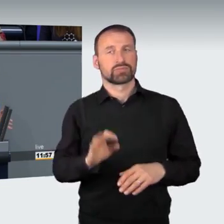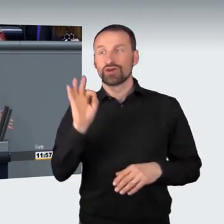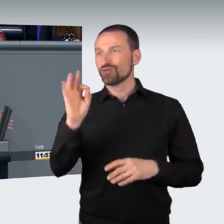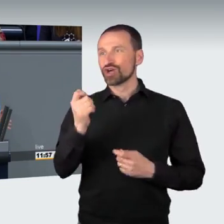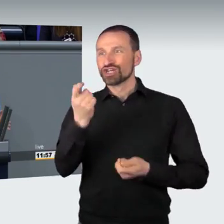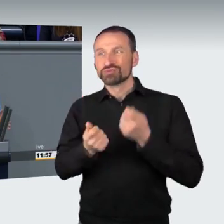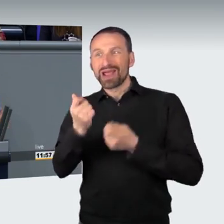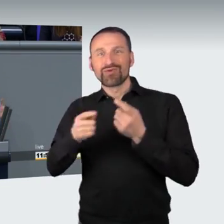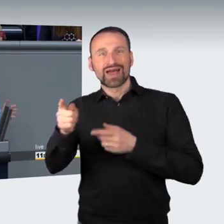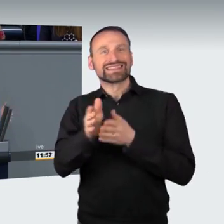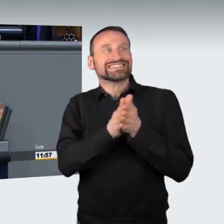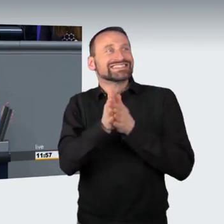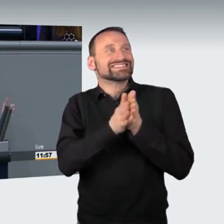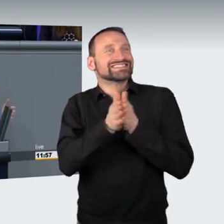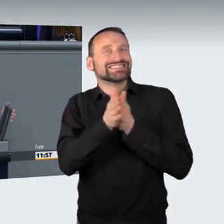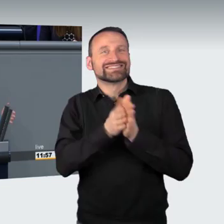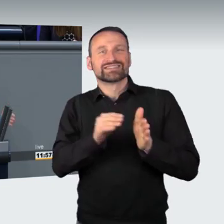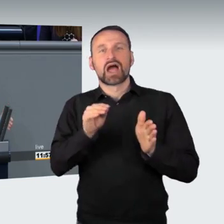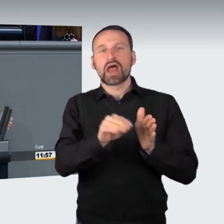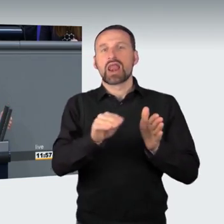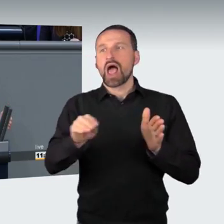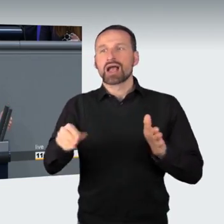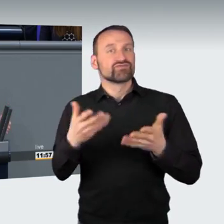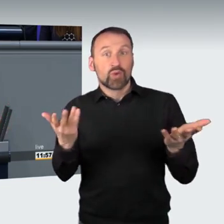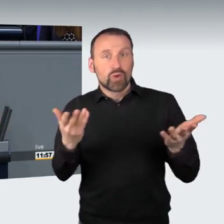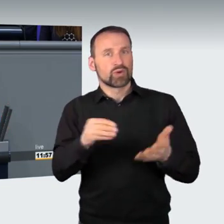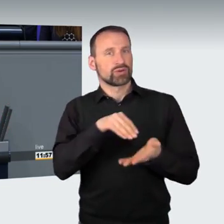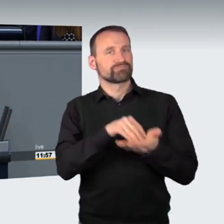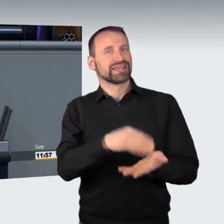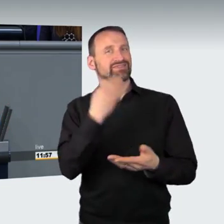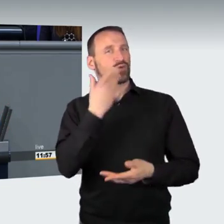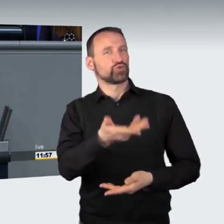können sich viele im Moment überhaupt nicht vorstellen.